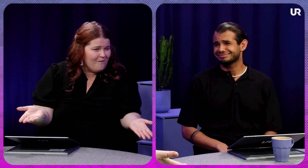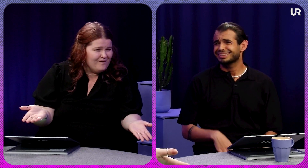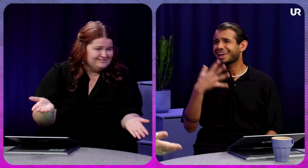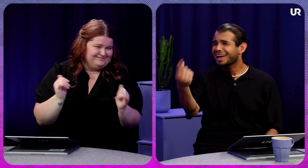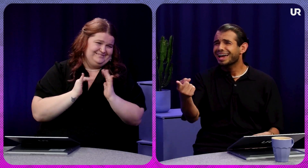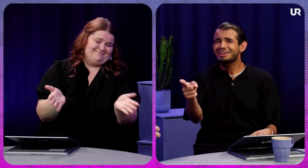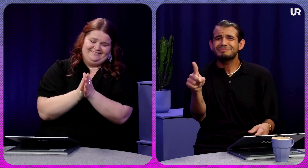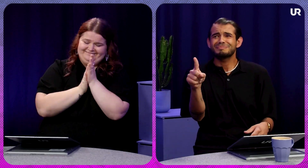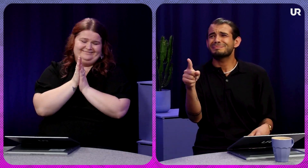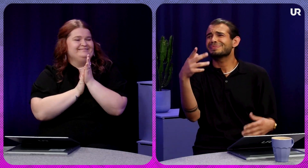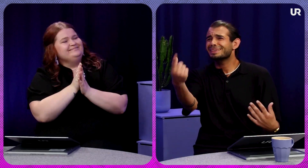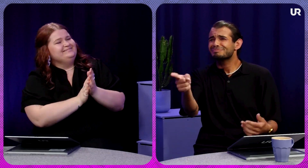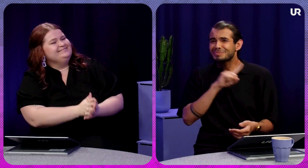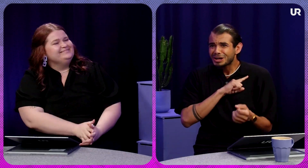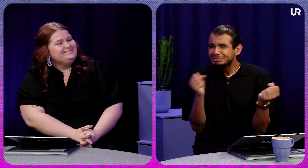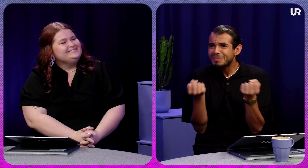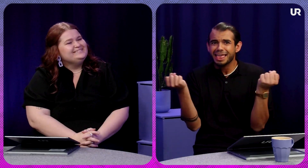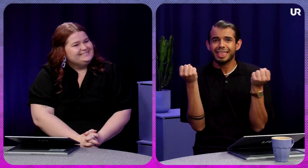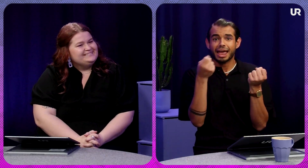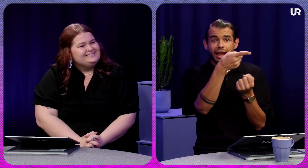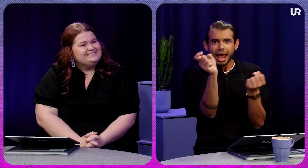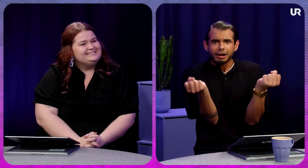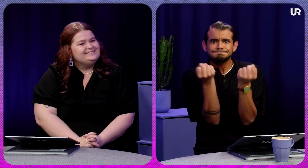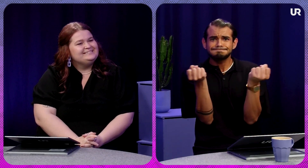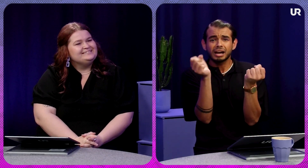Vi ska passa på JU?! Amir: Exaaakt! Spännande!